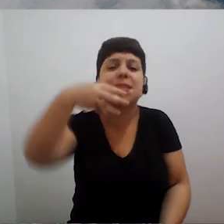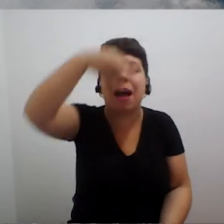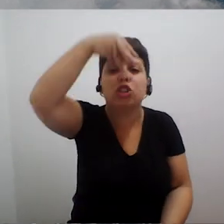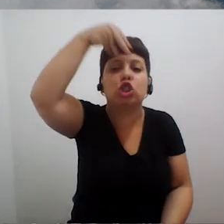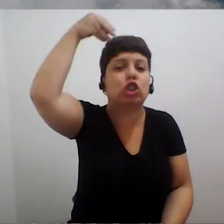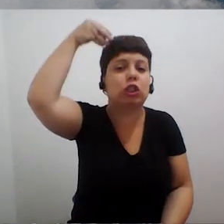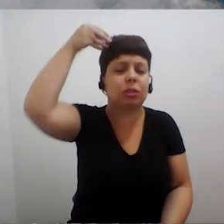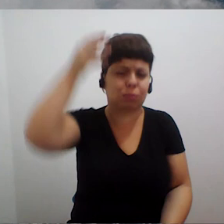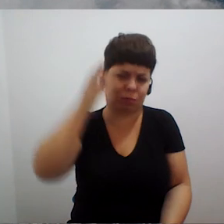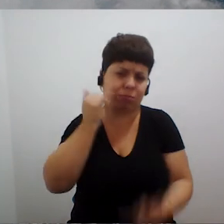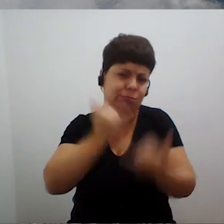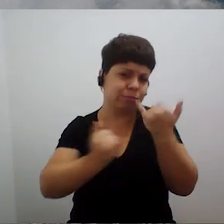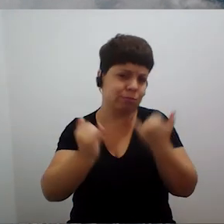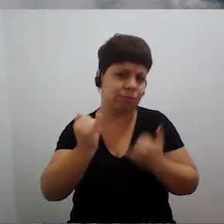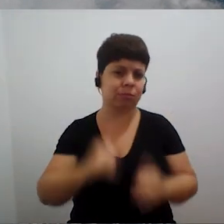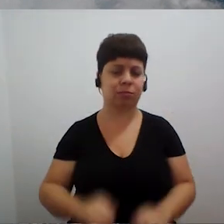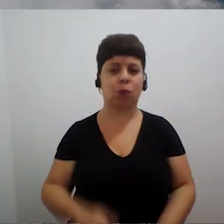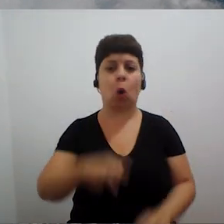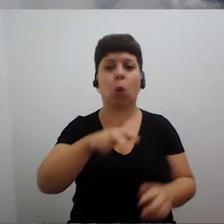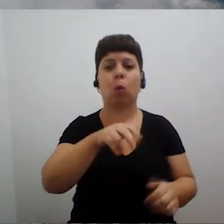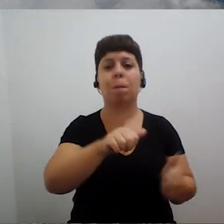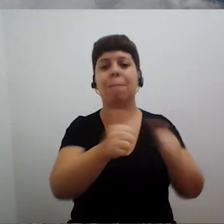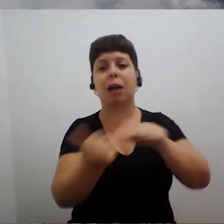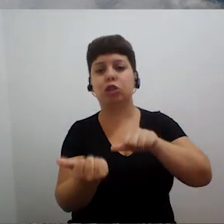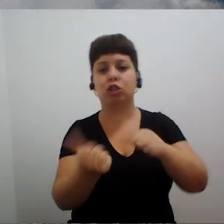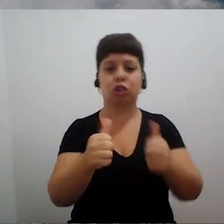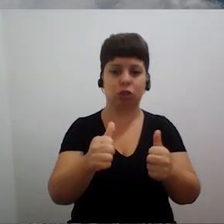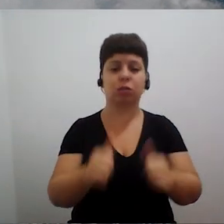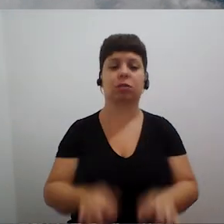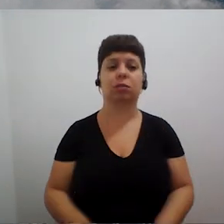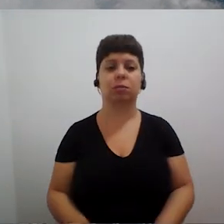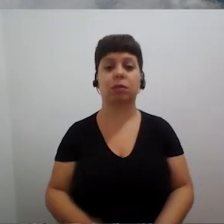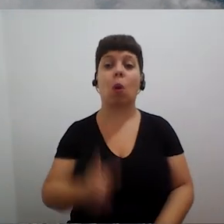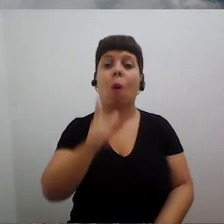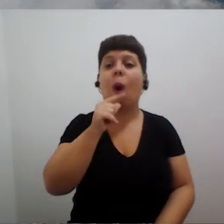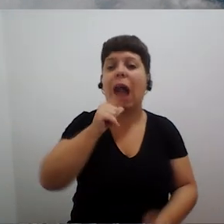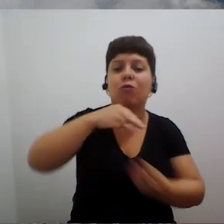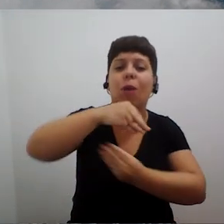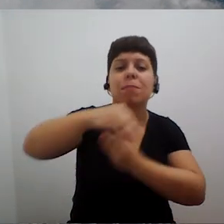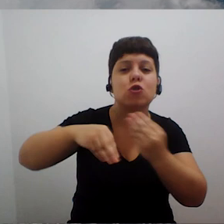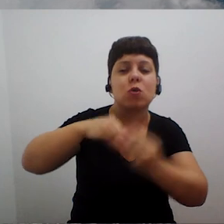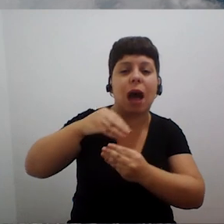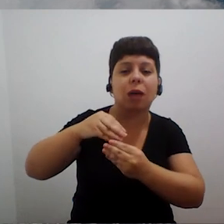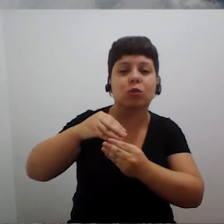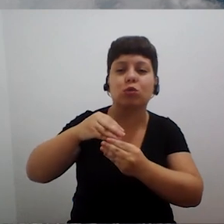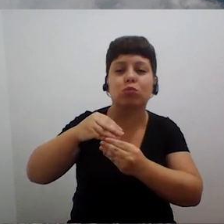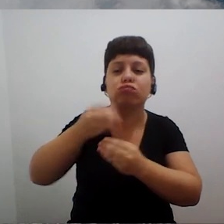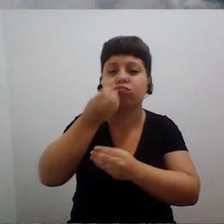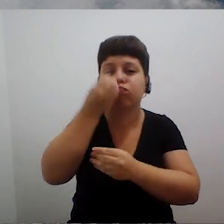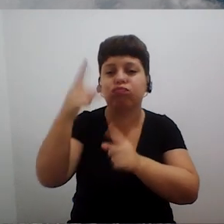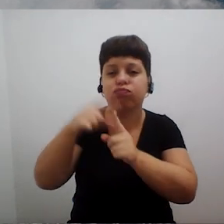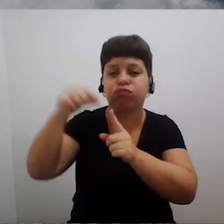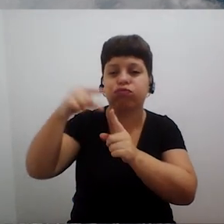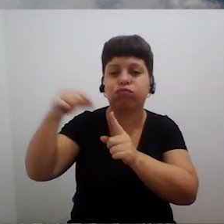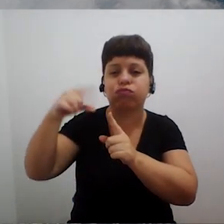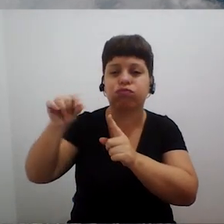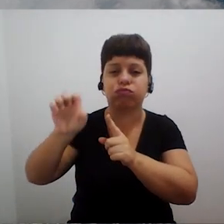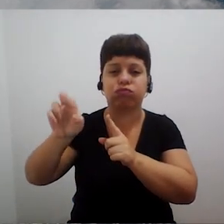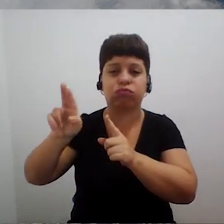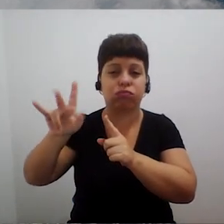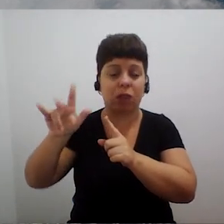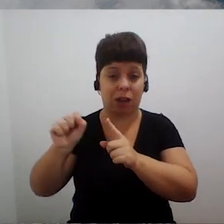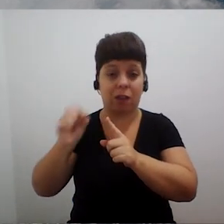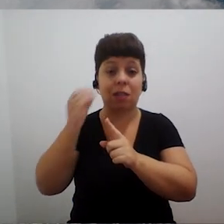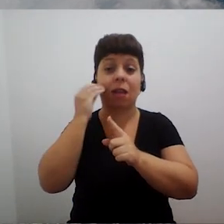Usamos a água com ervas para que possamos purificar o caminho espiritual primeiramente.